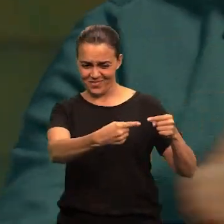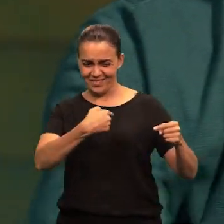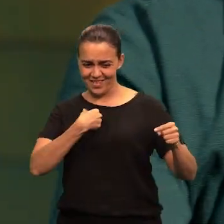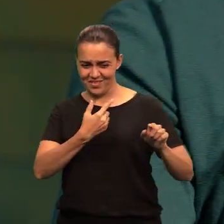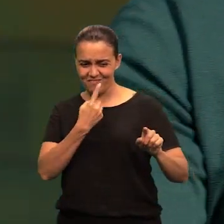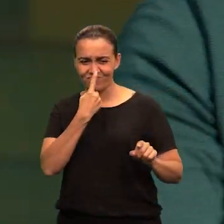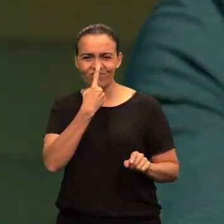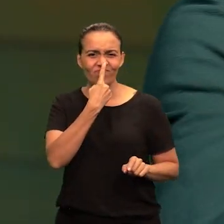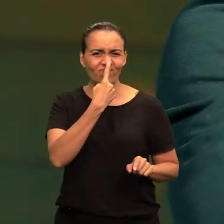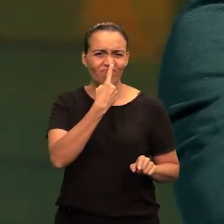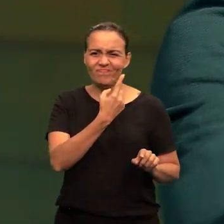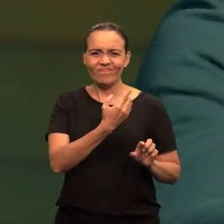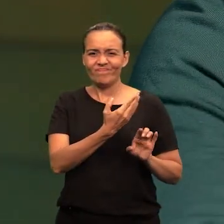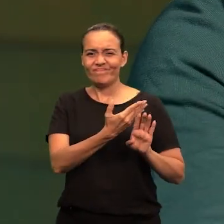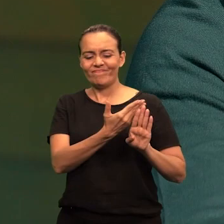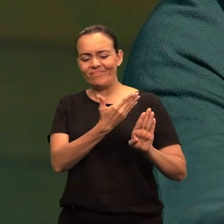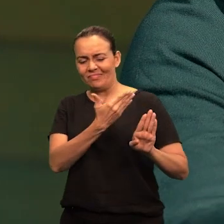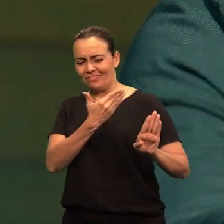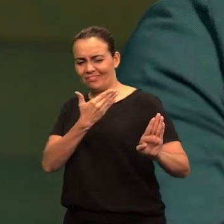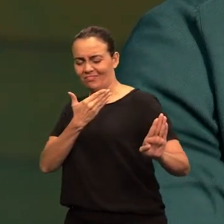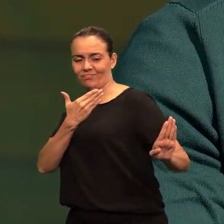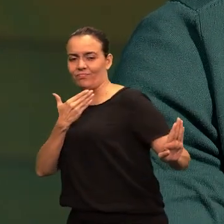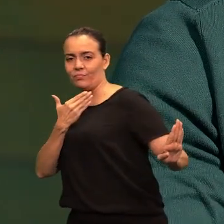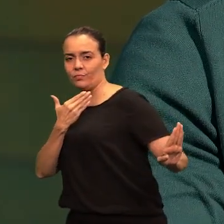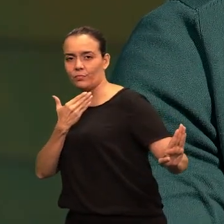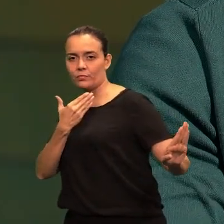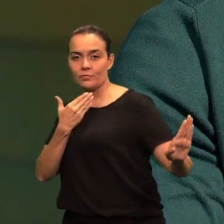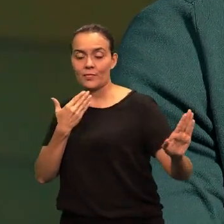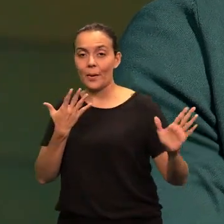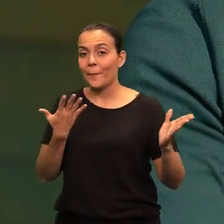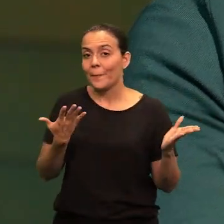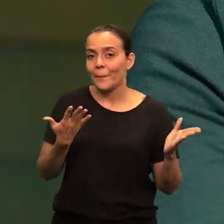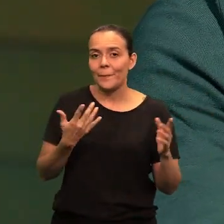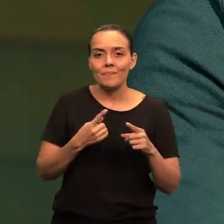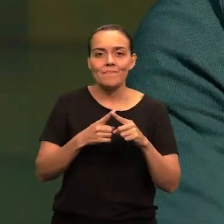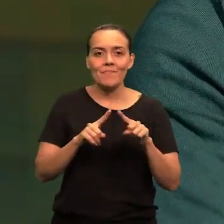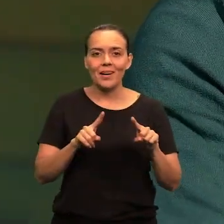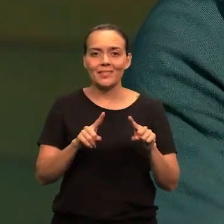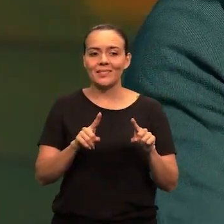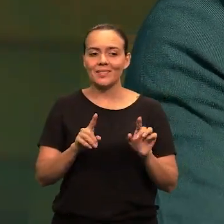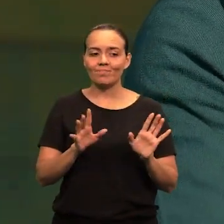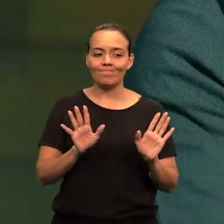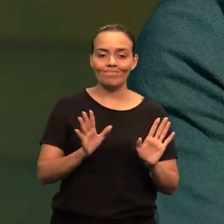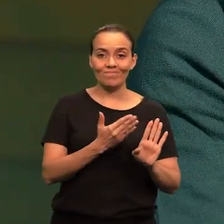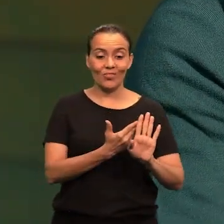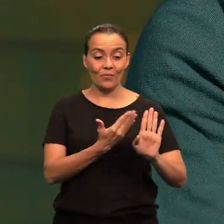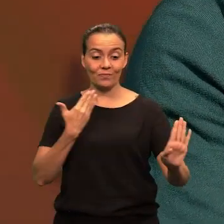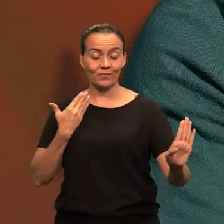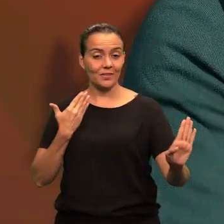porque eu não me identifico com estas vísceras. Mas esse afastamento